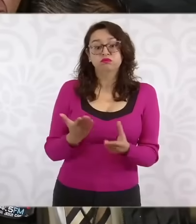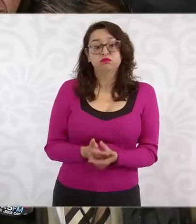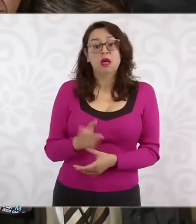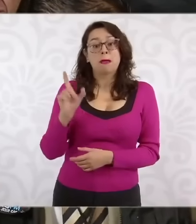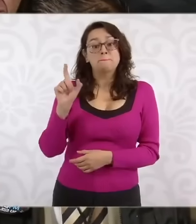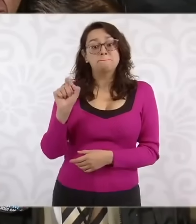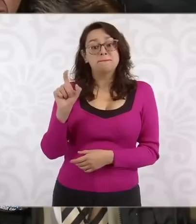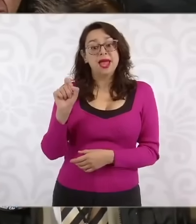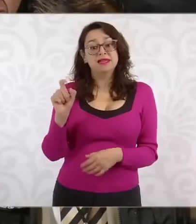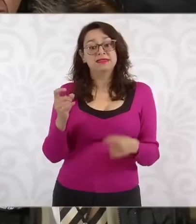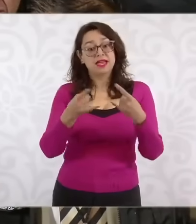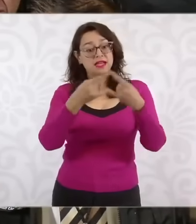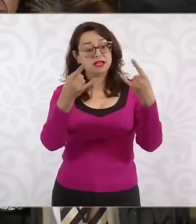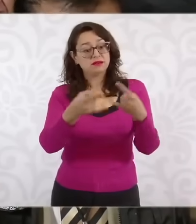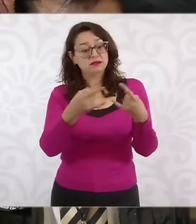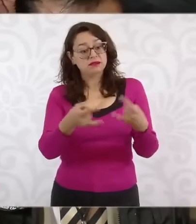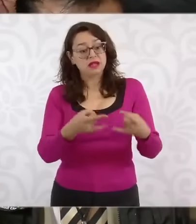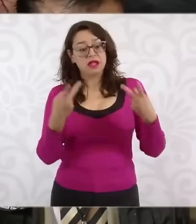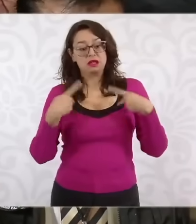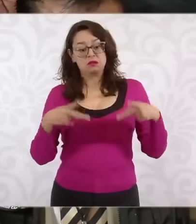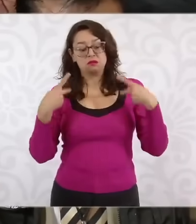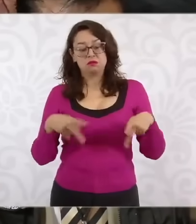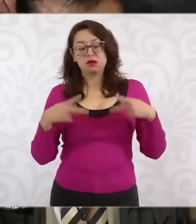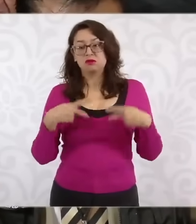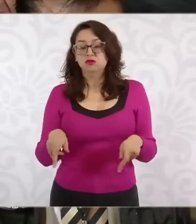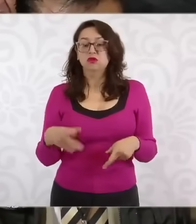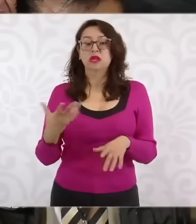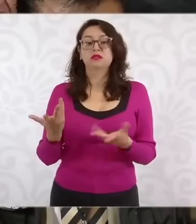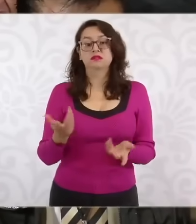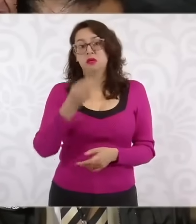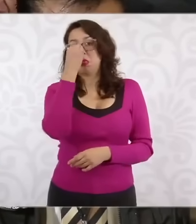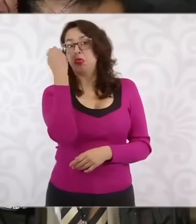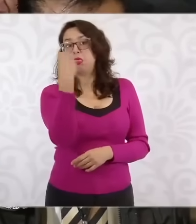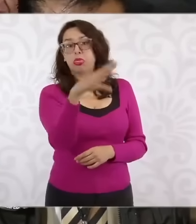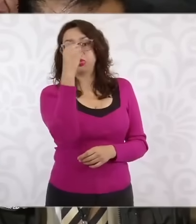de gente que le fincaron, le inventaron denuncias. Ahorita le voy a contar uno,